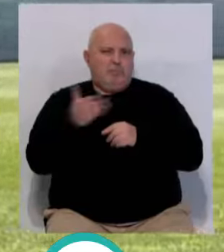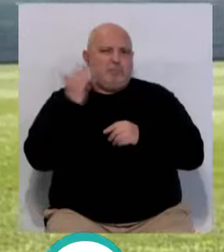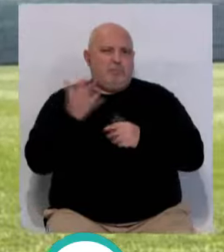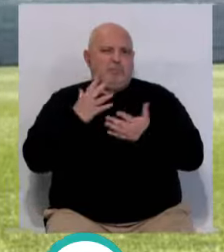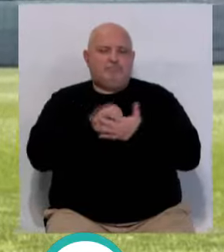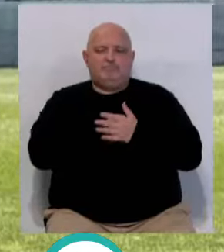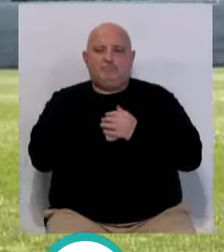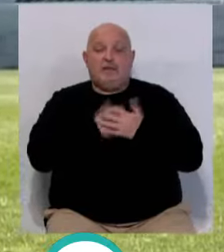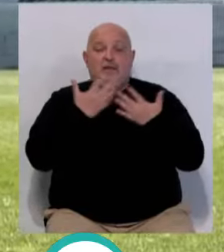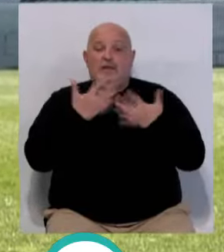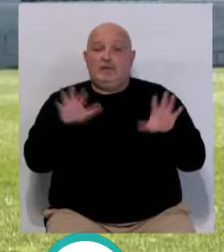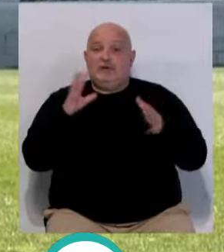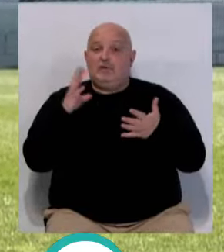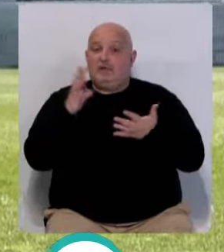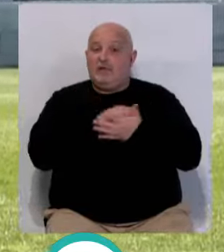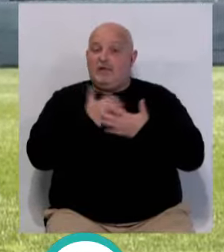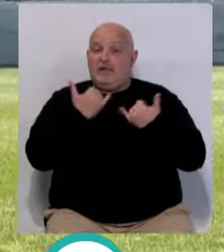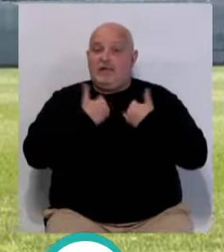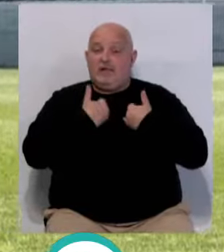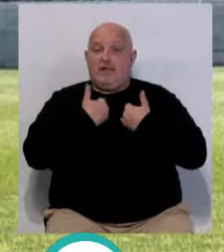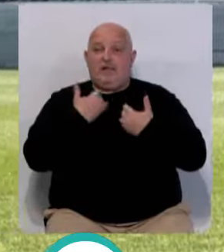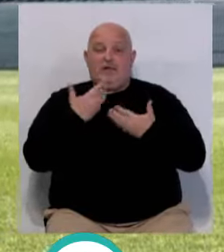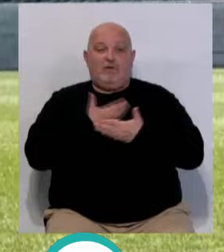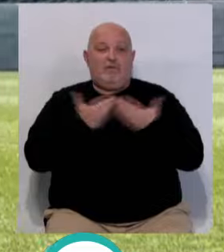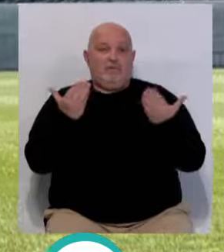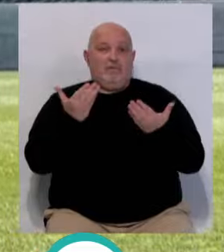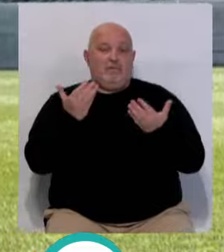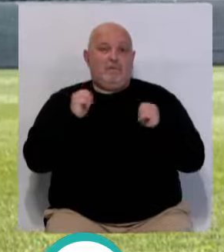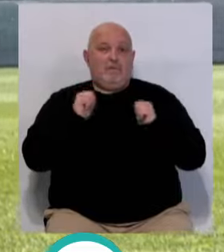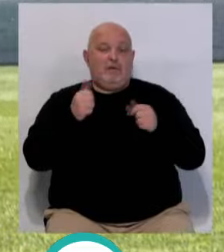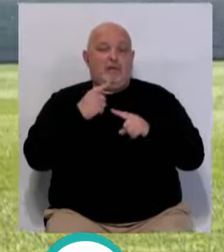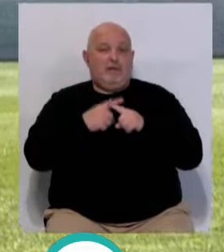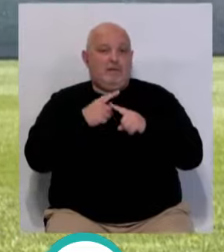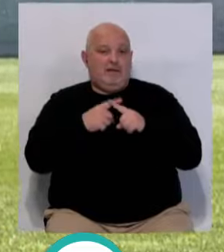pues si hablamos de todo lo que tenemos y después de la confianza que cogió con el empate cosechado